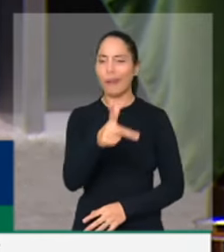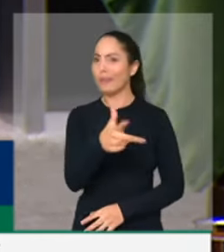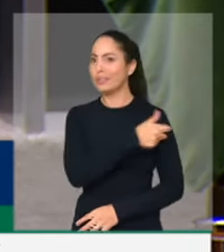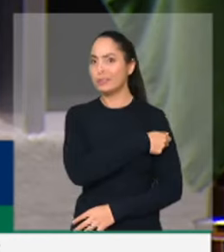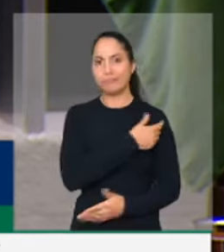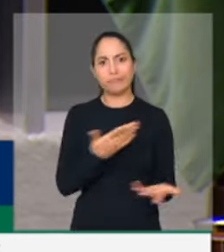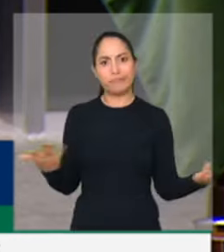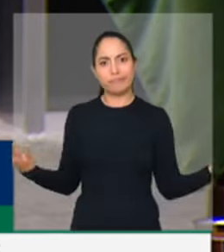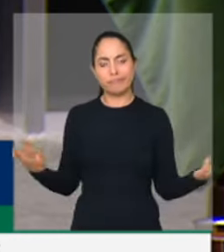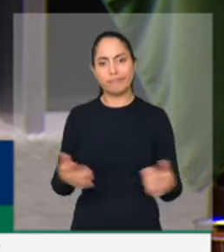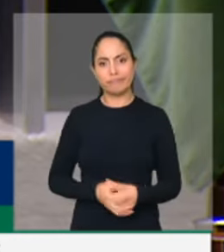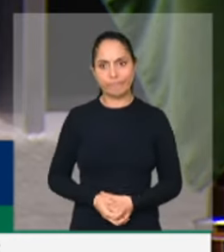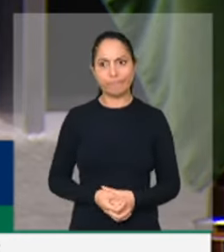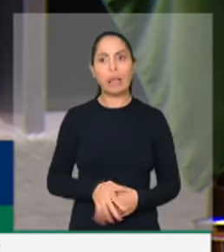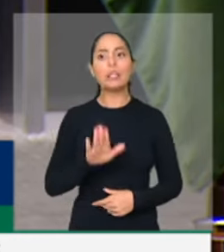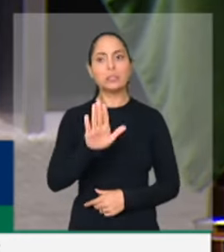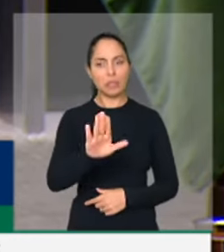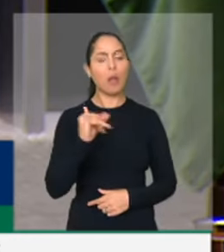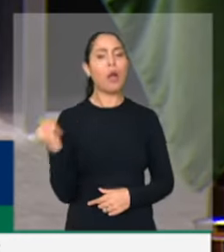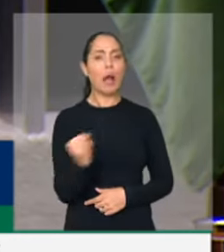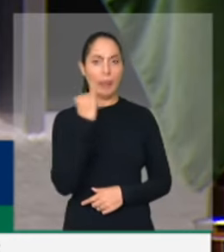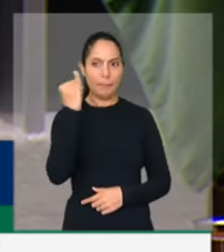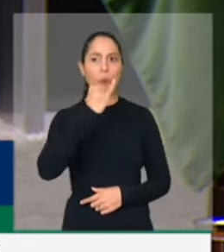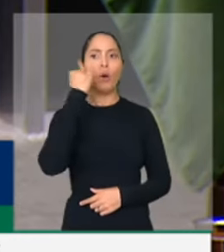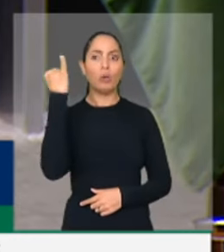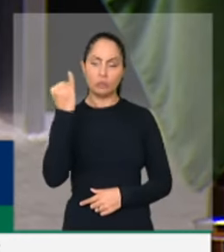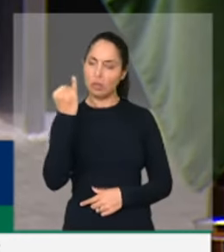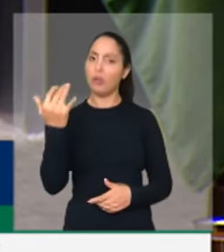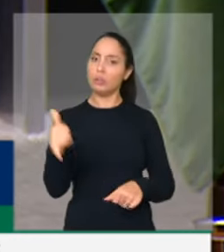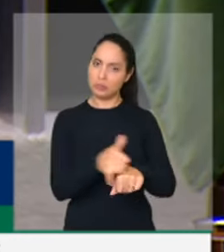NESSE MESMO MOLDE, PROPOSTO PELO PROFESSOR, PELO DR. LUIZINHO, QUE A GENTE POSSA TAMBÉM FAZER A VACINAÇÃO.